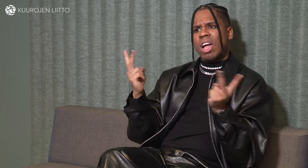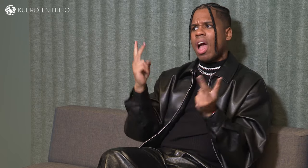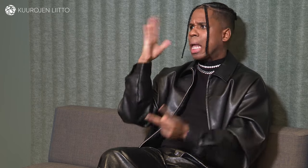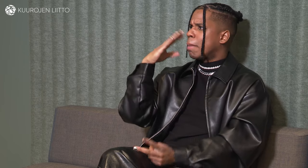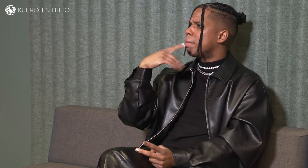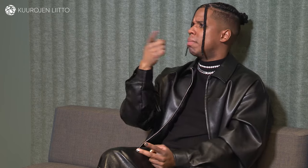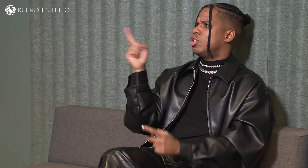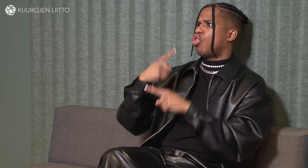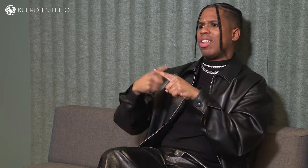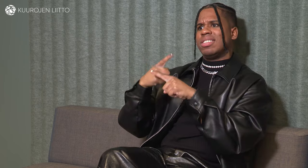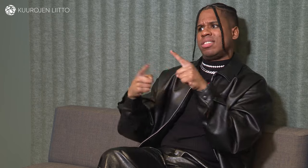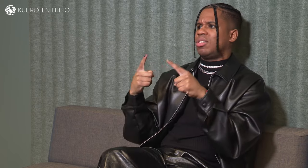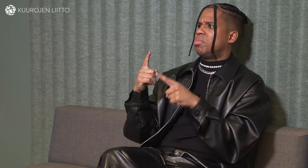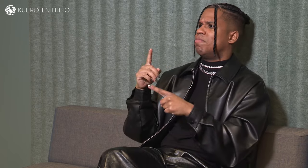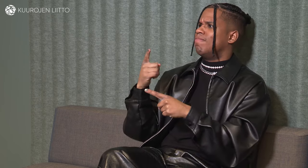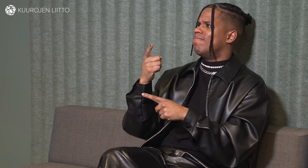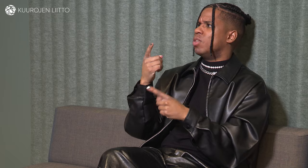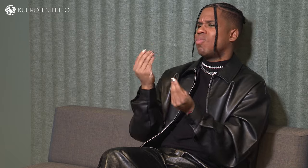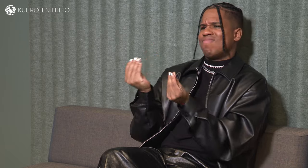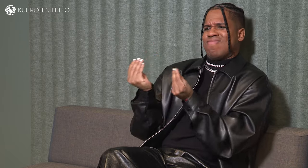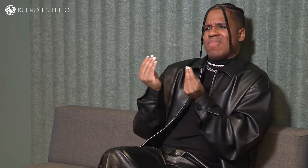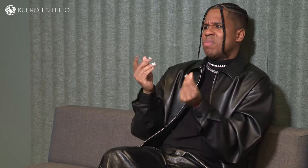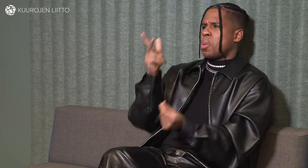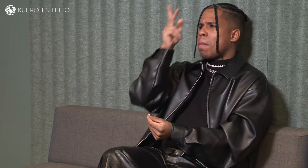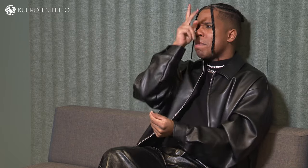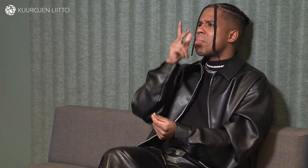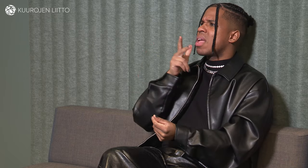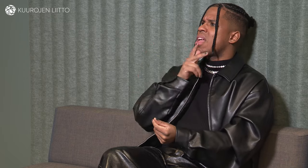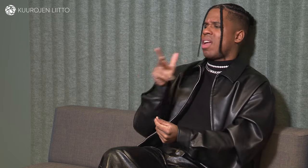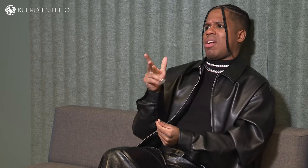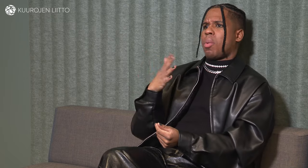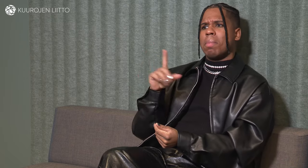Vaikka ihmiset eivät aina tunnukaan olevan perillä -